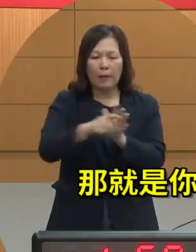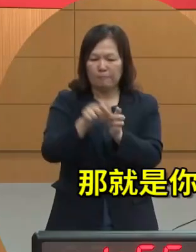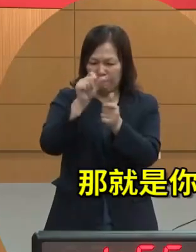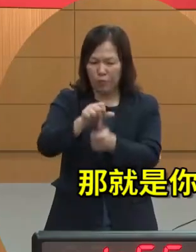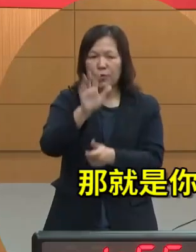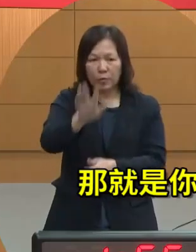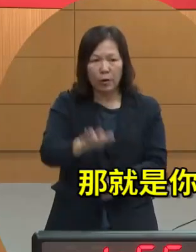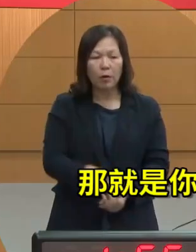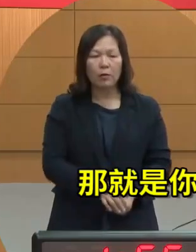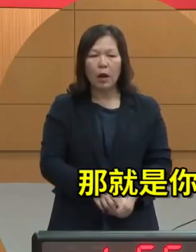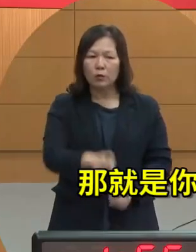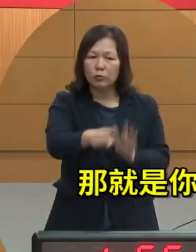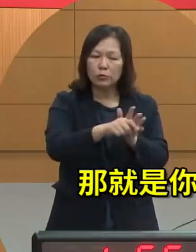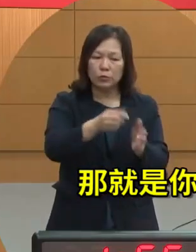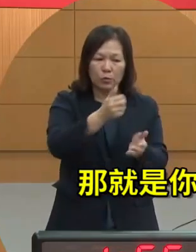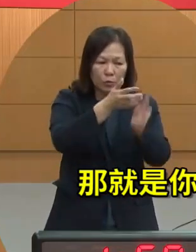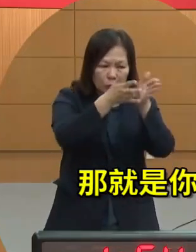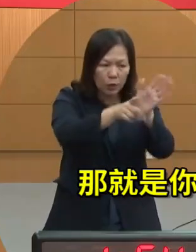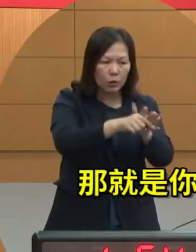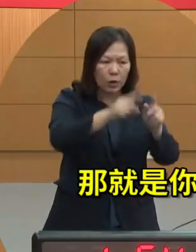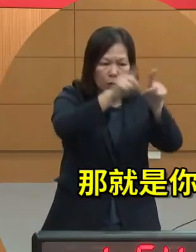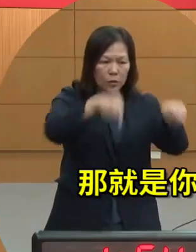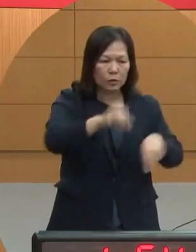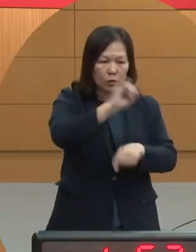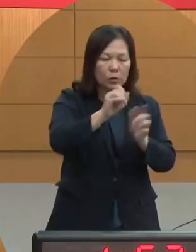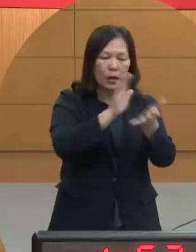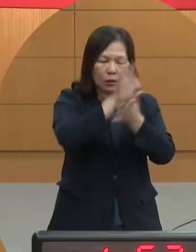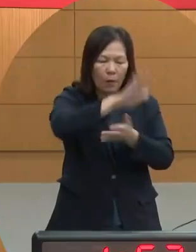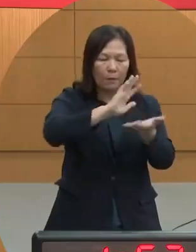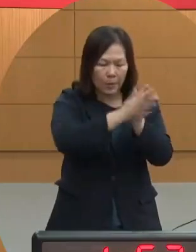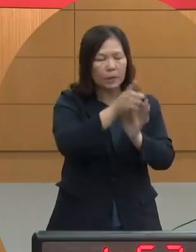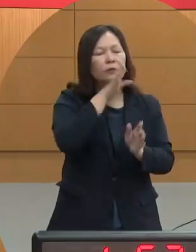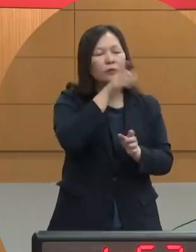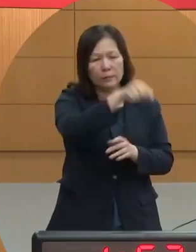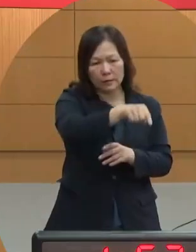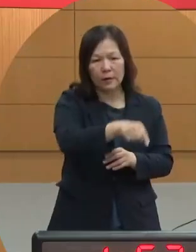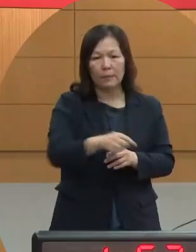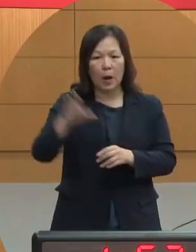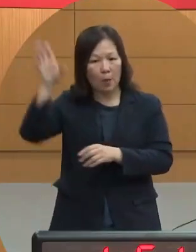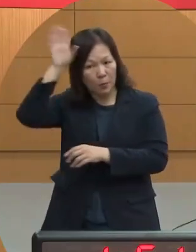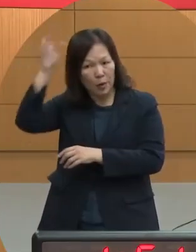那就是你選周家之後 屏東會有的下場 蘇震清 你想想看